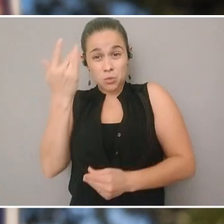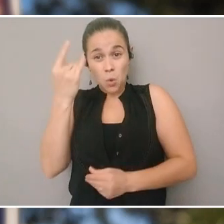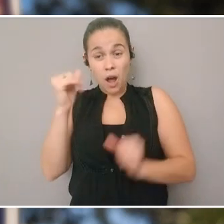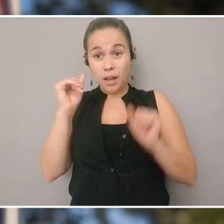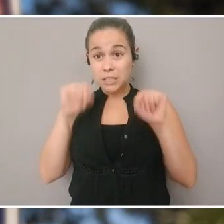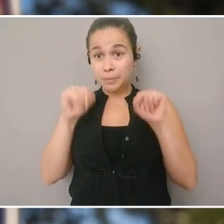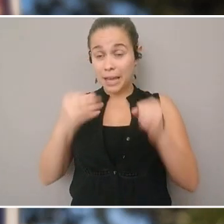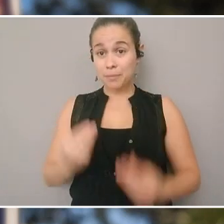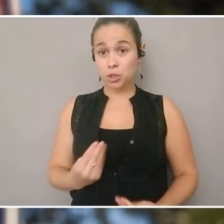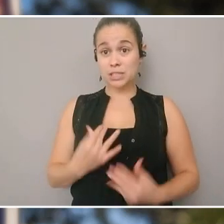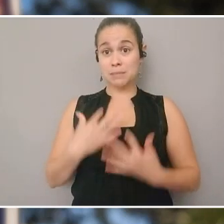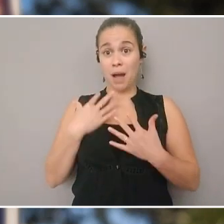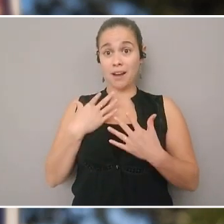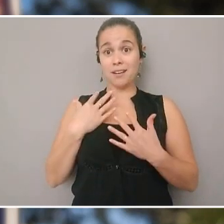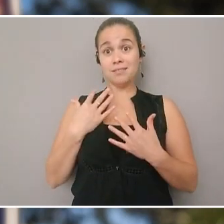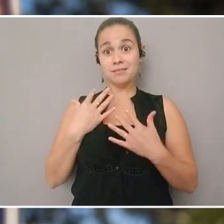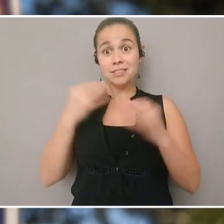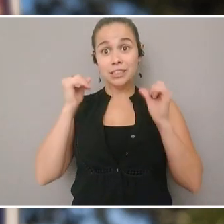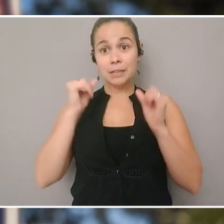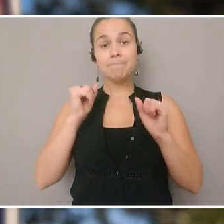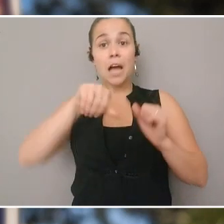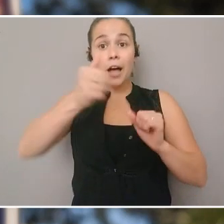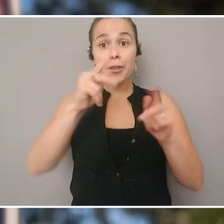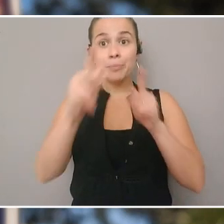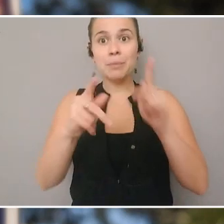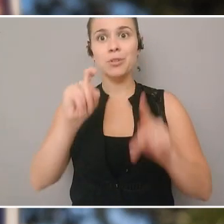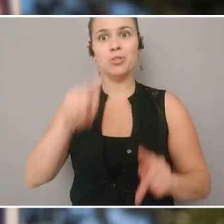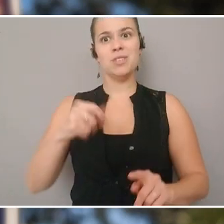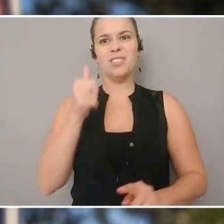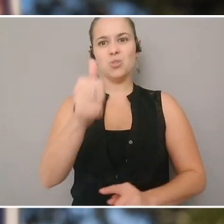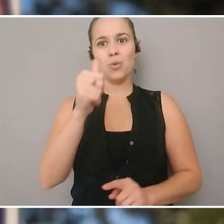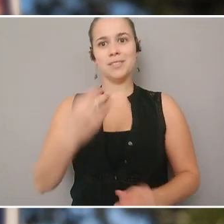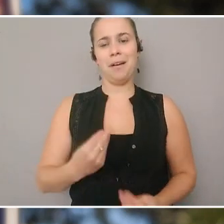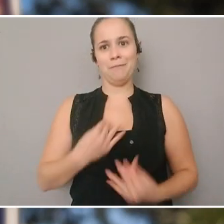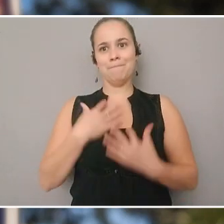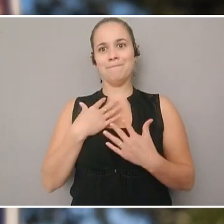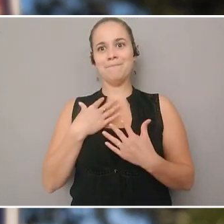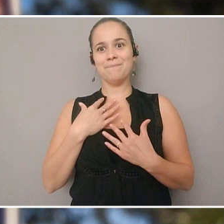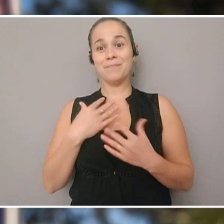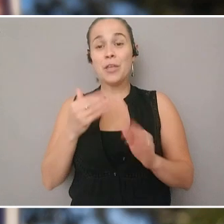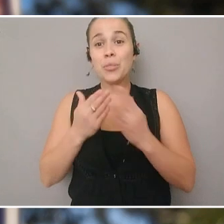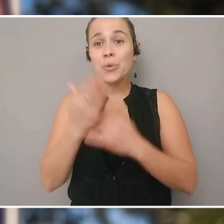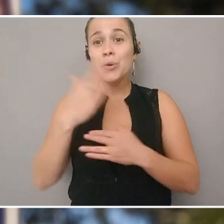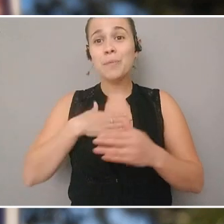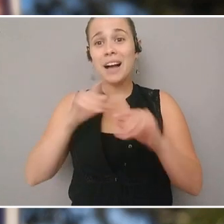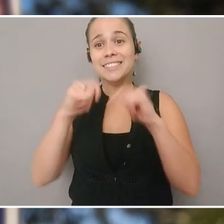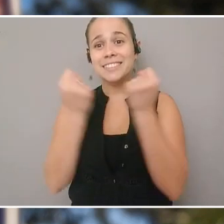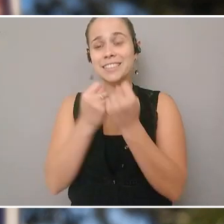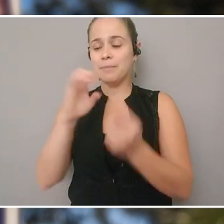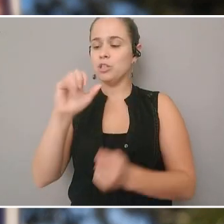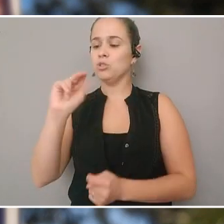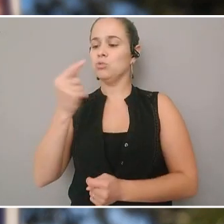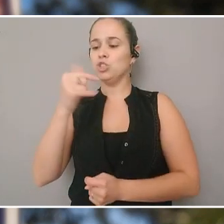primero debe ser inspirado. A través de mi permanencia en el proyecto Ujima 447 00:21:25,470 --> 00:21:29,309 pude planificar y alojar muchos